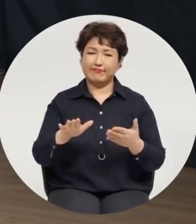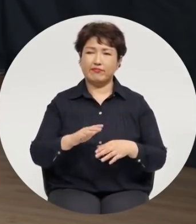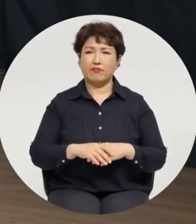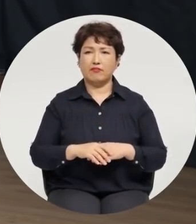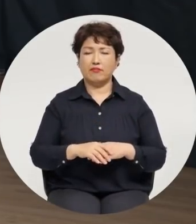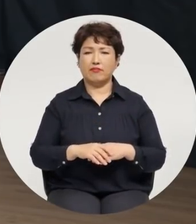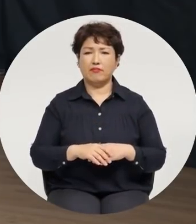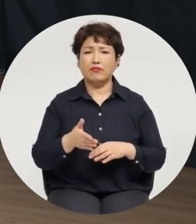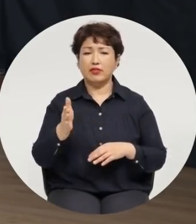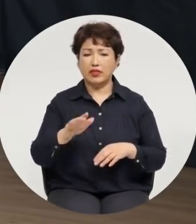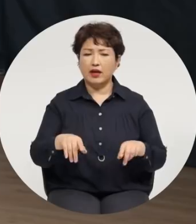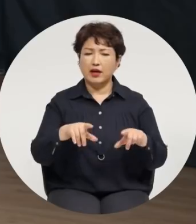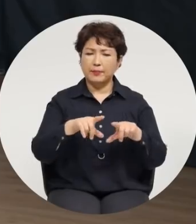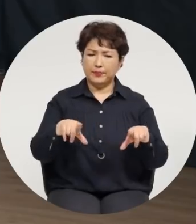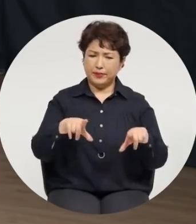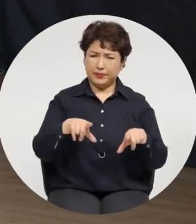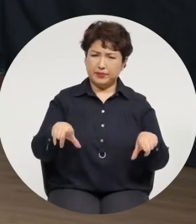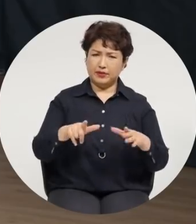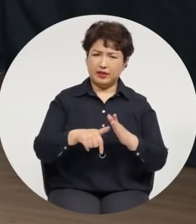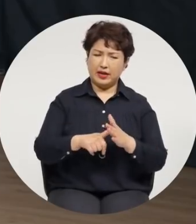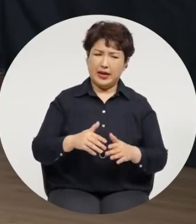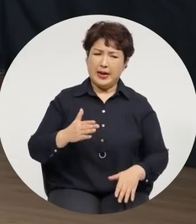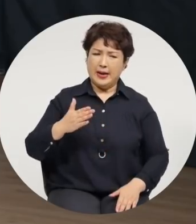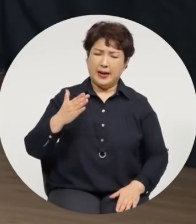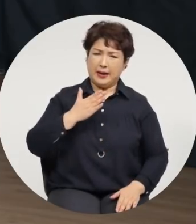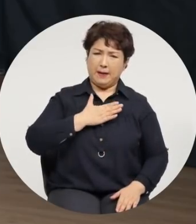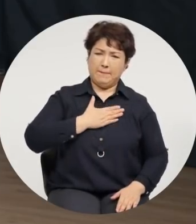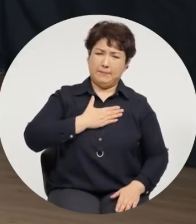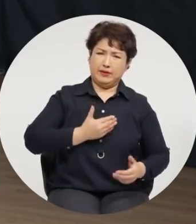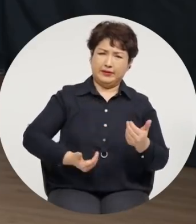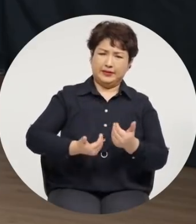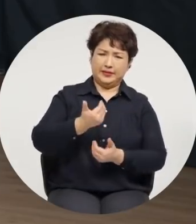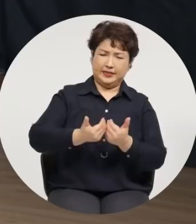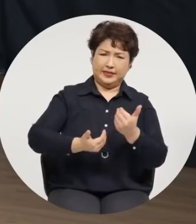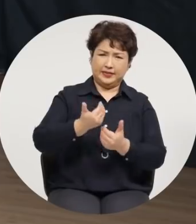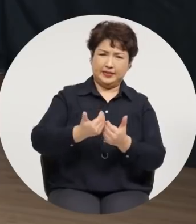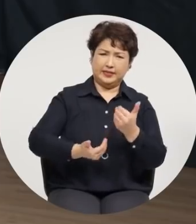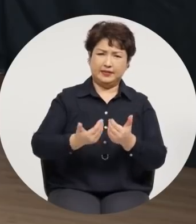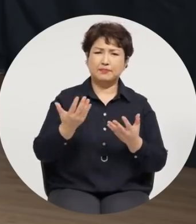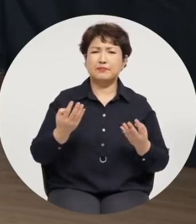그런데 평소 딸아이와 감정 싸움이 좀 잦습니다